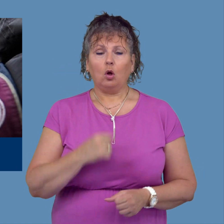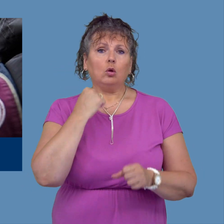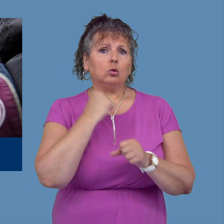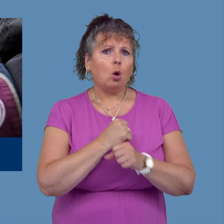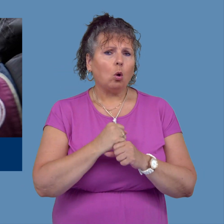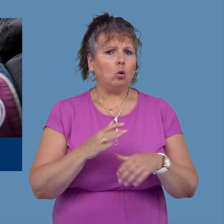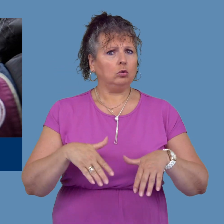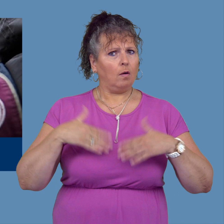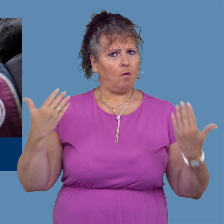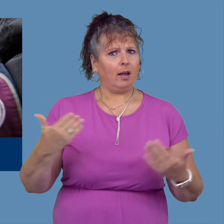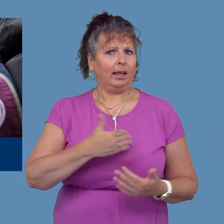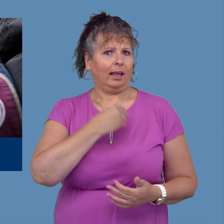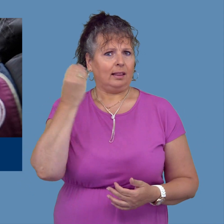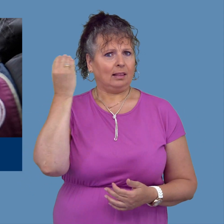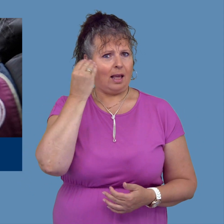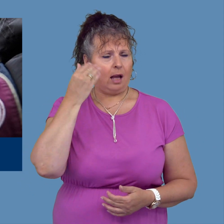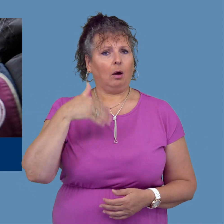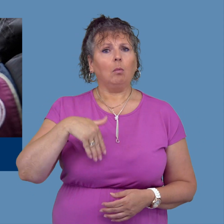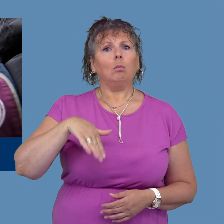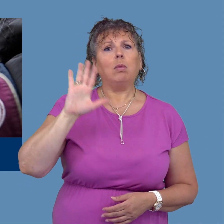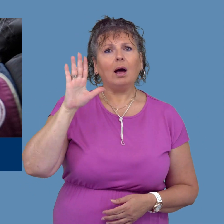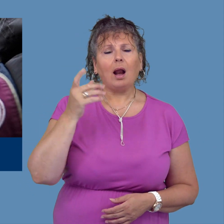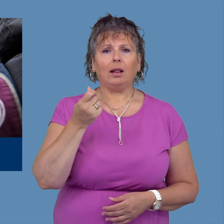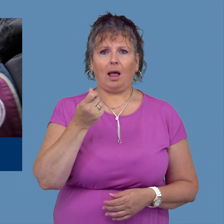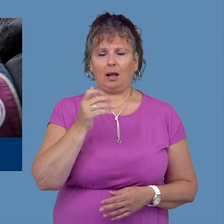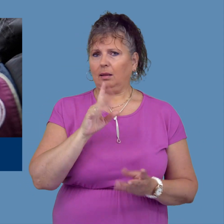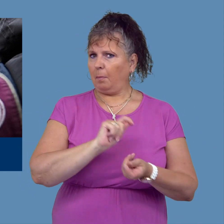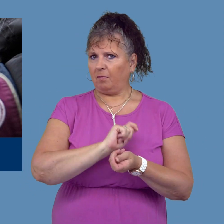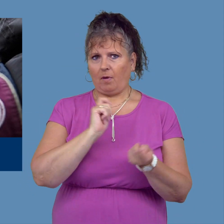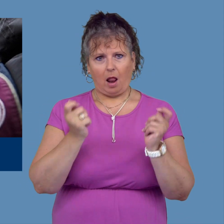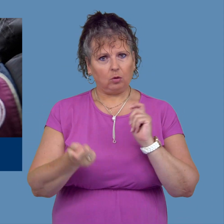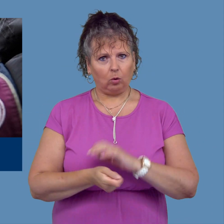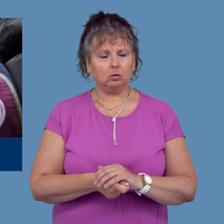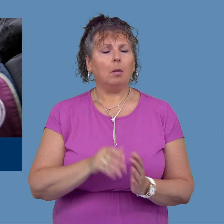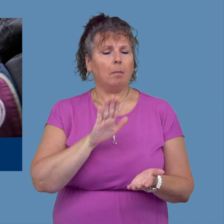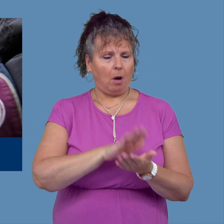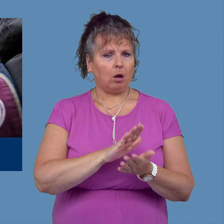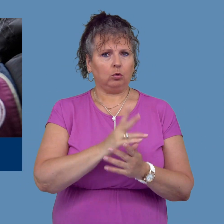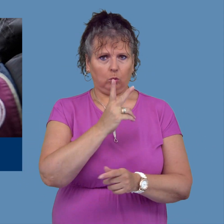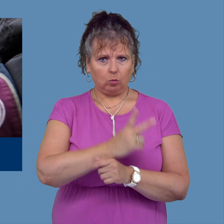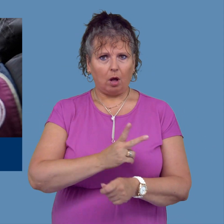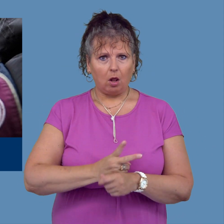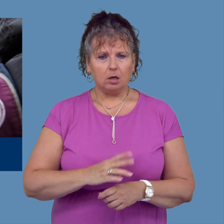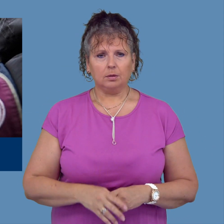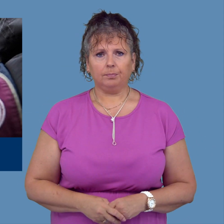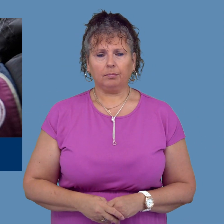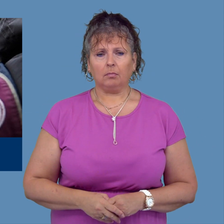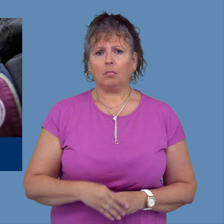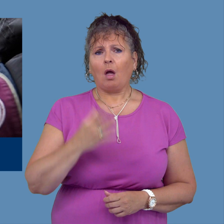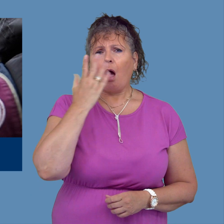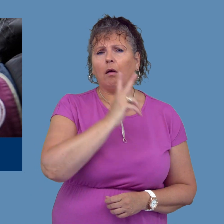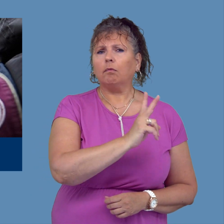A dolgozói, illetve a tanulóbérletek árai nem változnak.